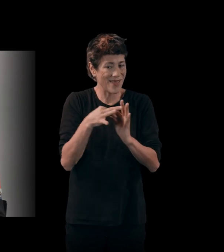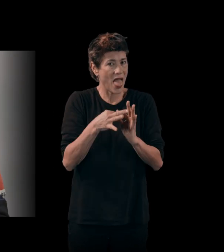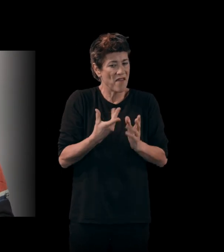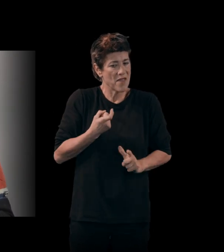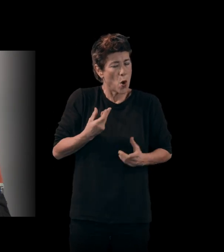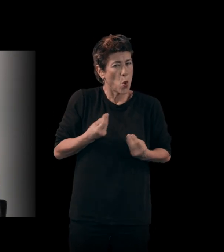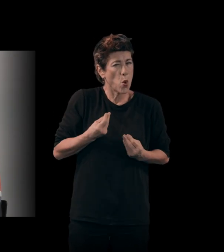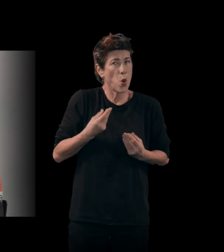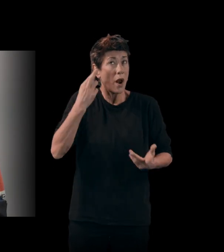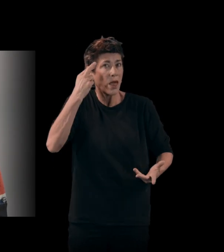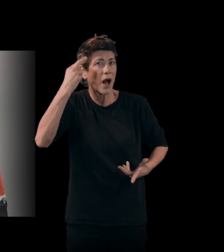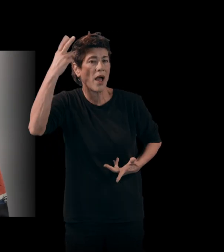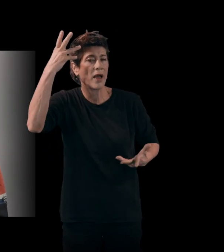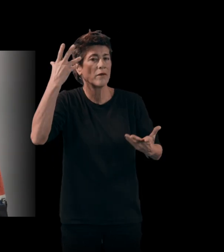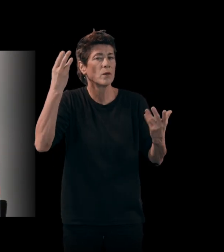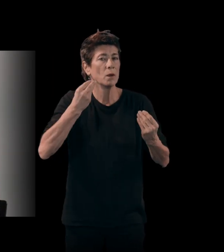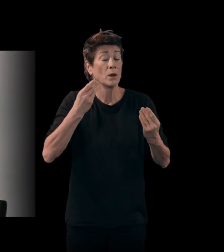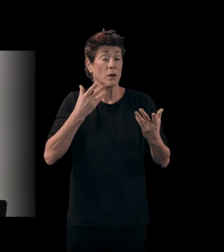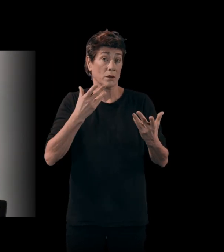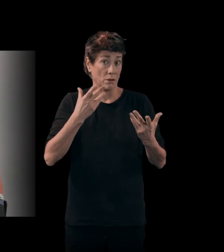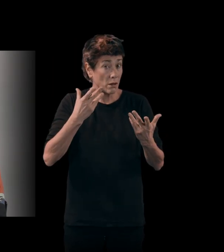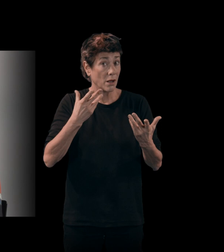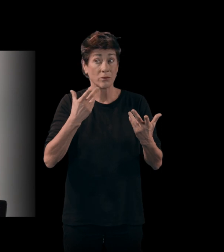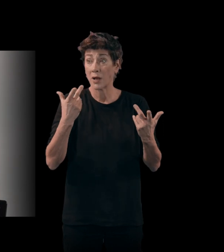c’était une grande leçon pour nous parce qu’on a aussi grandi à travers les arbres.